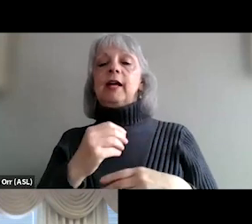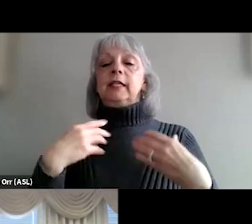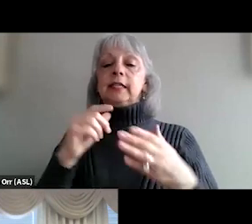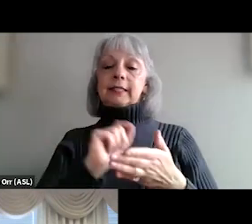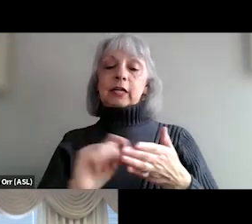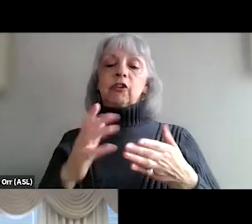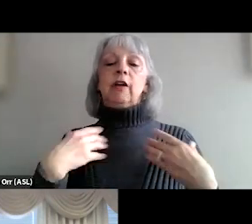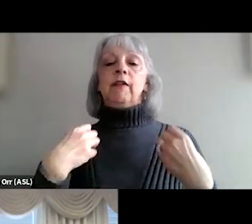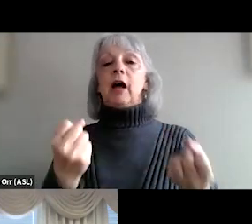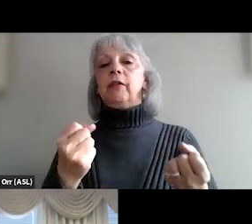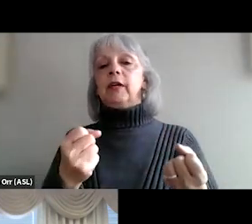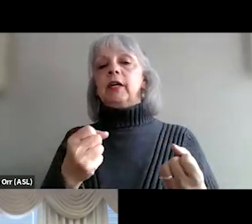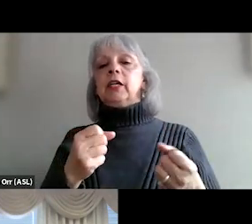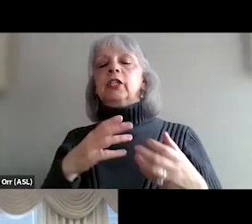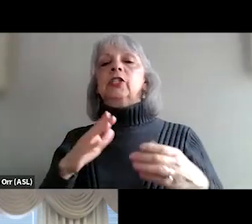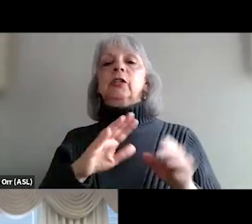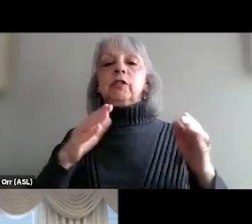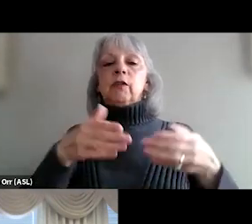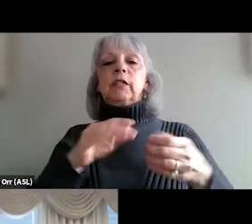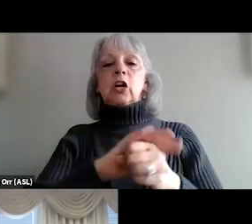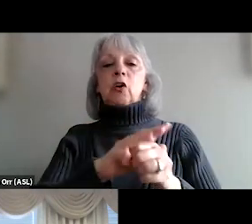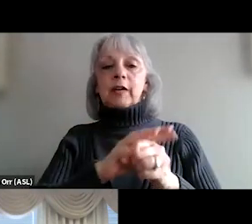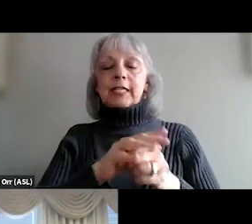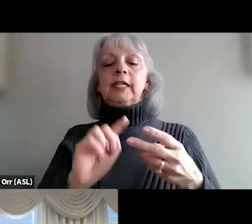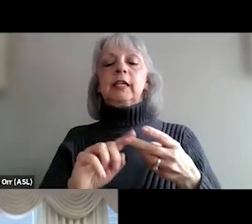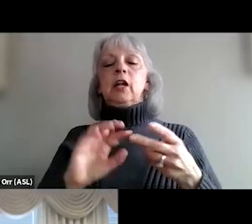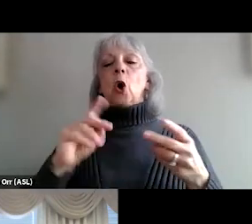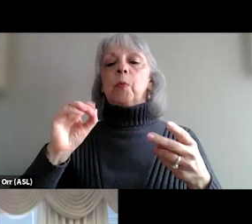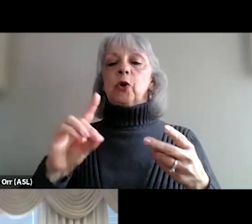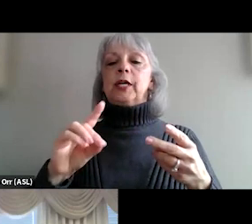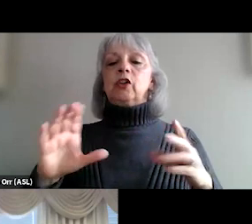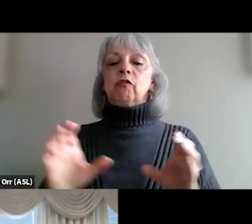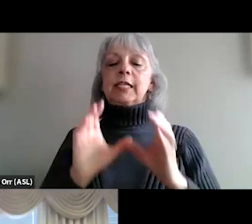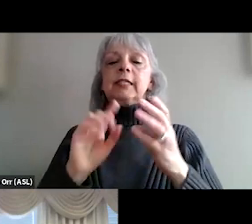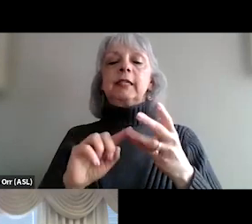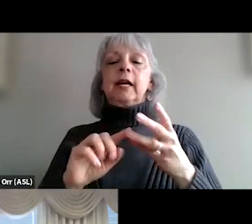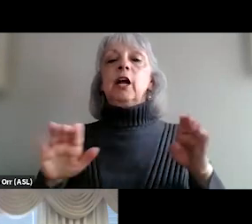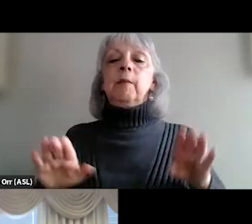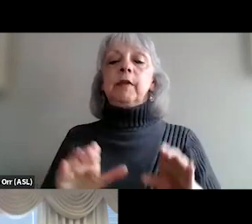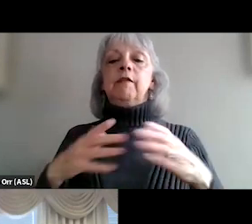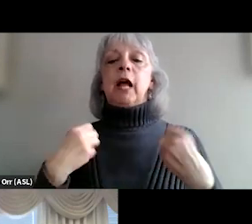Afrontó el COVID-19, la crisis de los opioides, la salud mental y otros desafíos de salud pública.